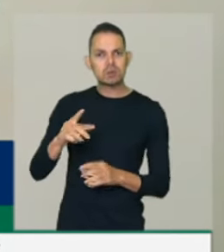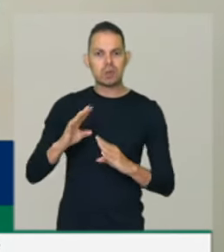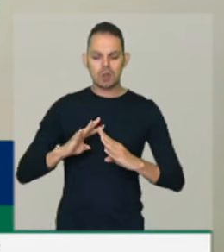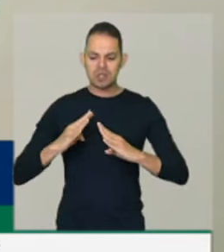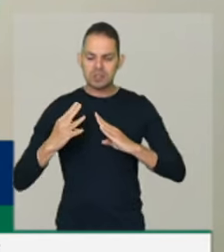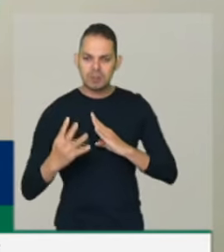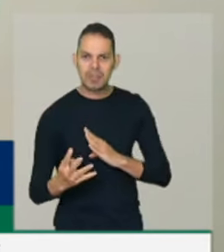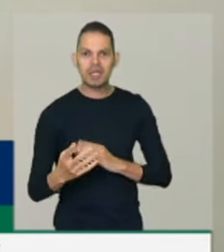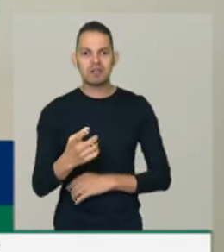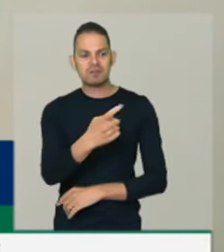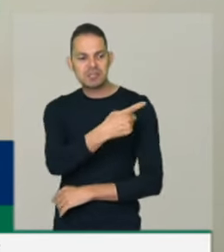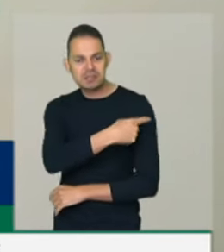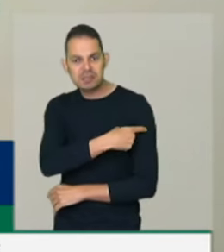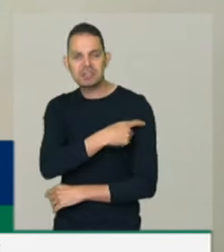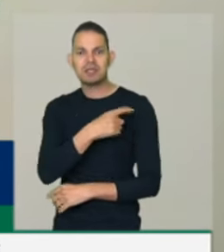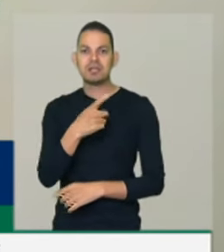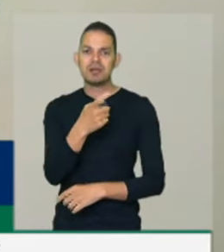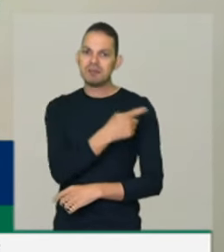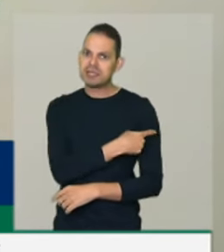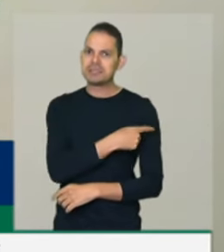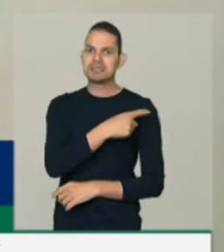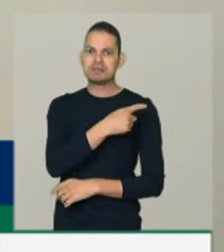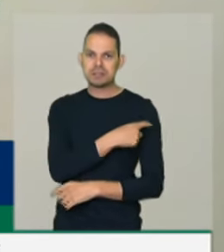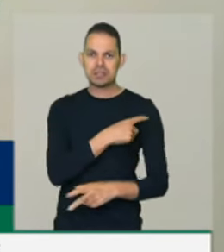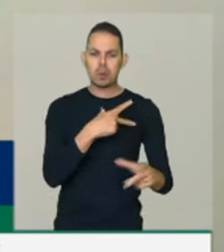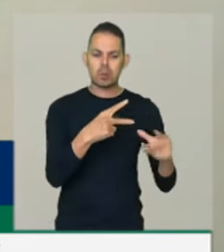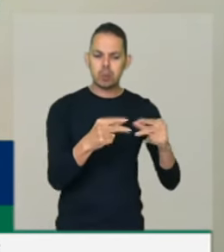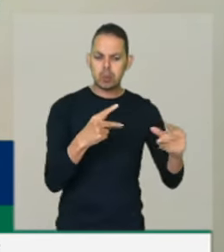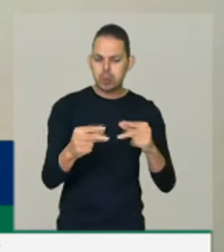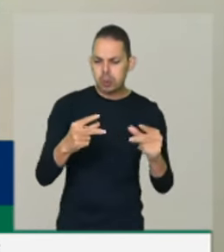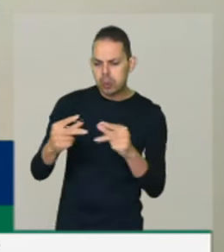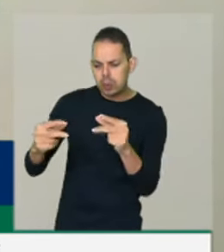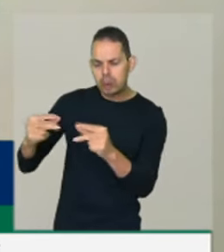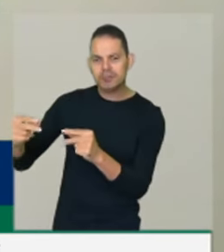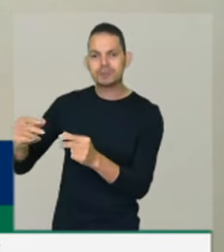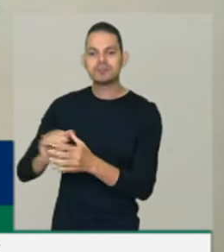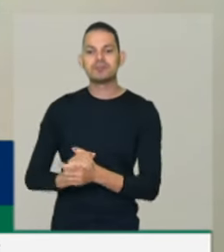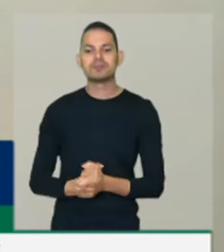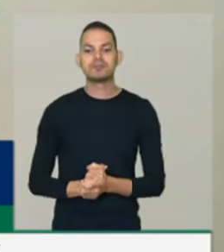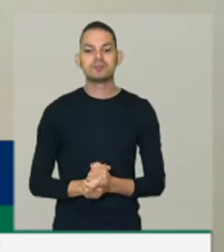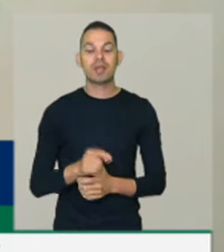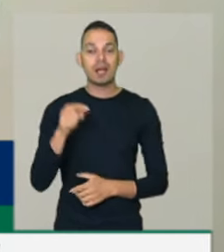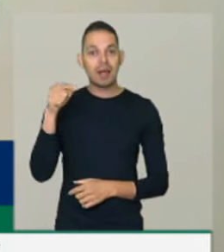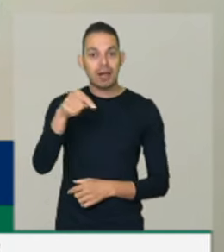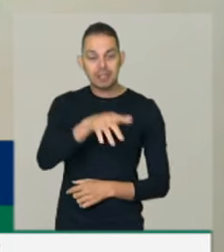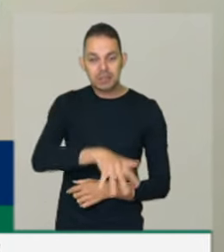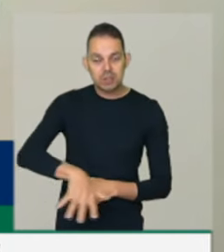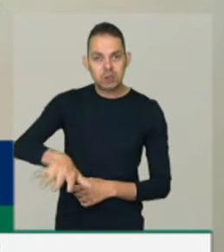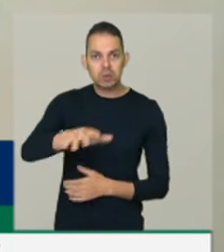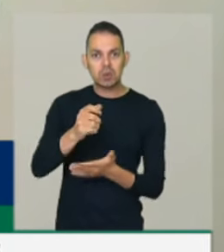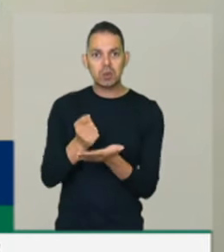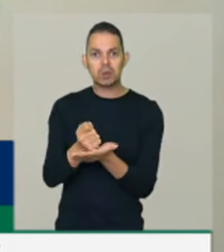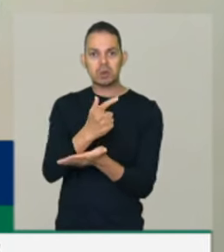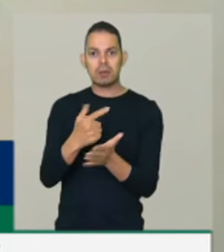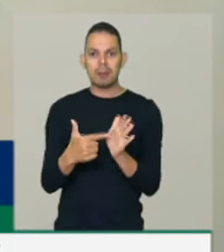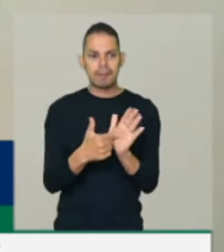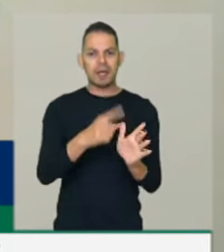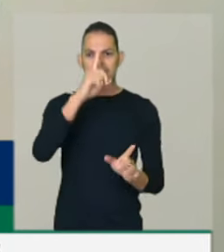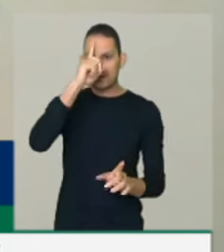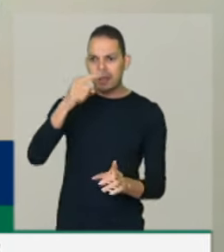VACINA, VACINA! AQUI TODO MUNDO QUER RECEITAR UMA COISA. NÉ ? VAMOS... VAMOS CONVERSAR COM QUEM ENTENDE, COM QUEM JÁ ESTÁ NA LINHA DE FRENTE HÁ MAIS DE UM ANO, JÁ SABE O QUE